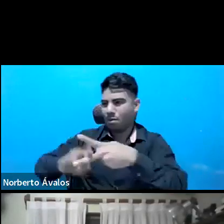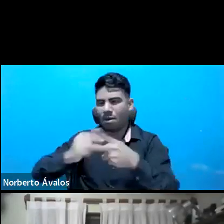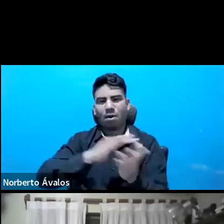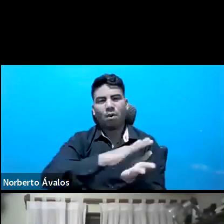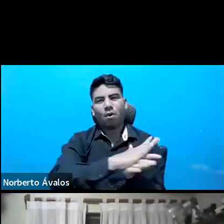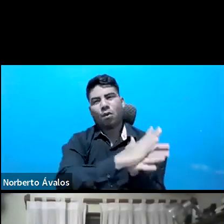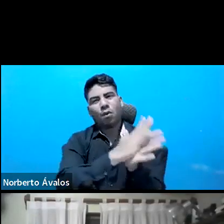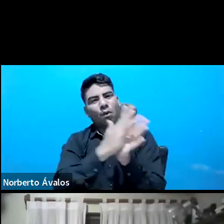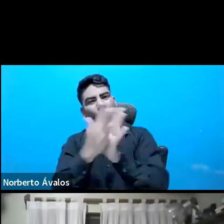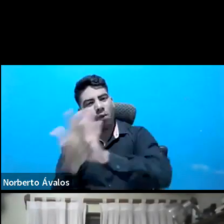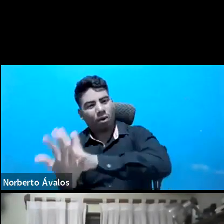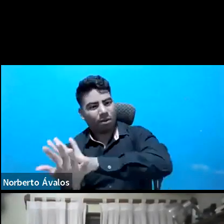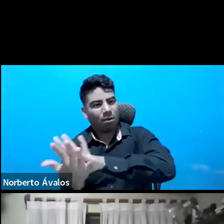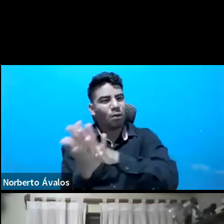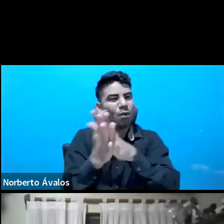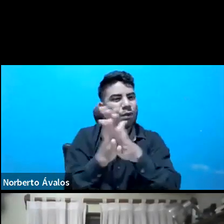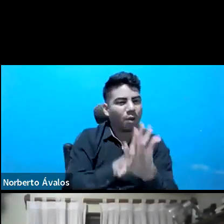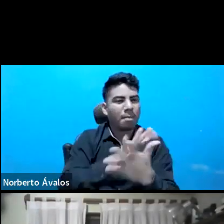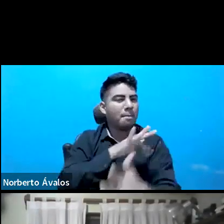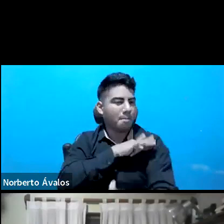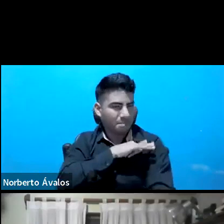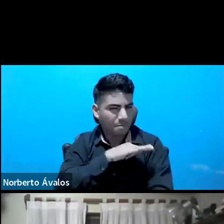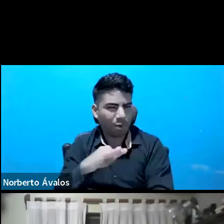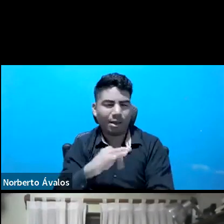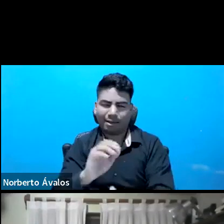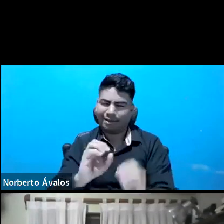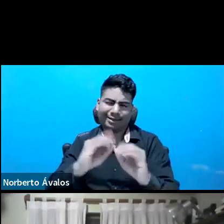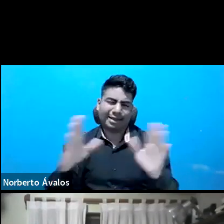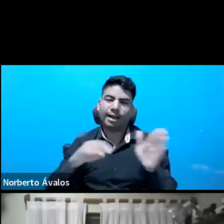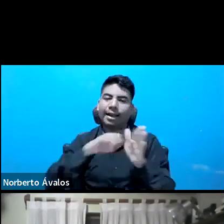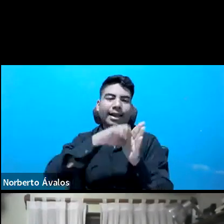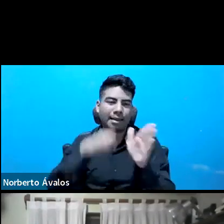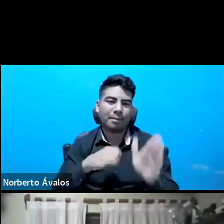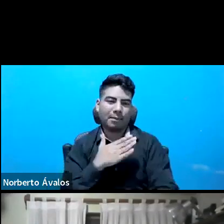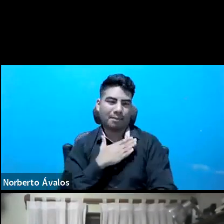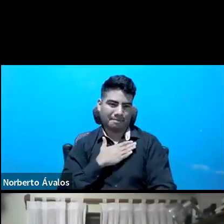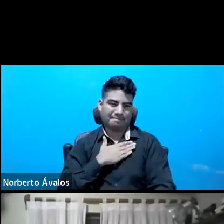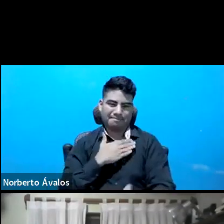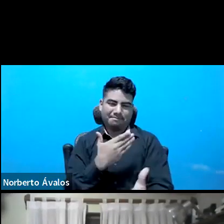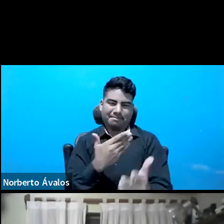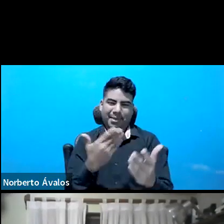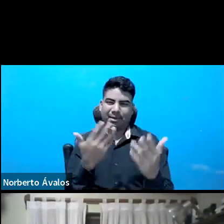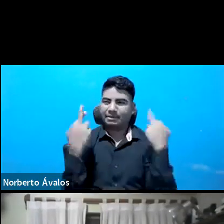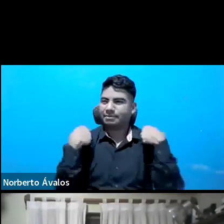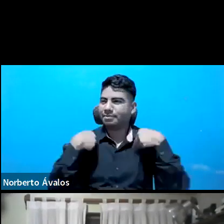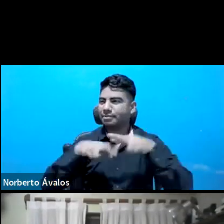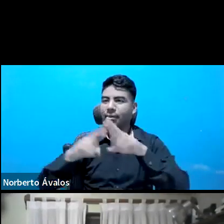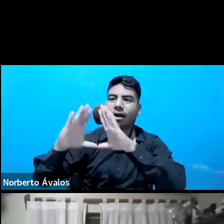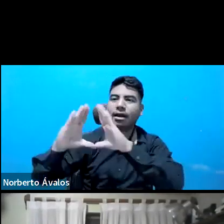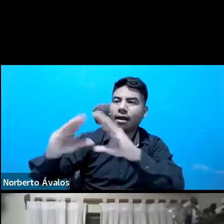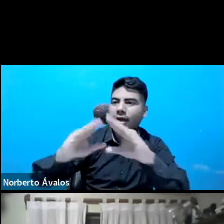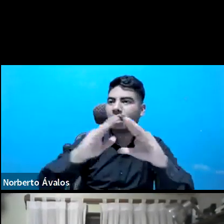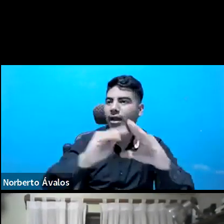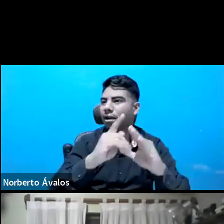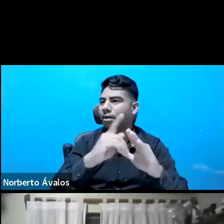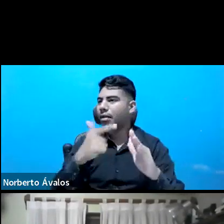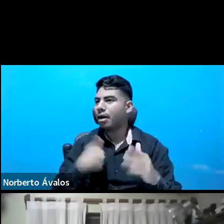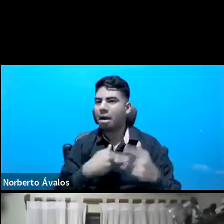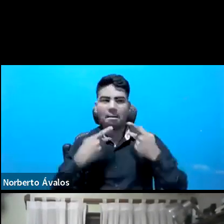i ese se puede hacer adaptaciones, por ejemplo, cuando nosotros , cuando , cuando yo doy cuando yo doy regularización a personas sordas sordas que últimamente